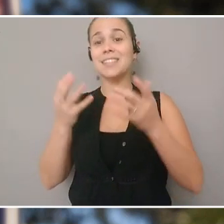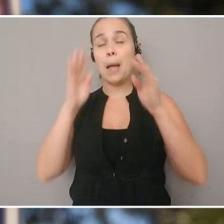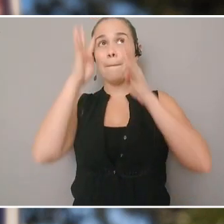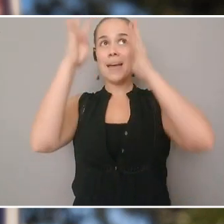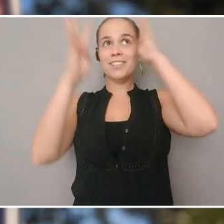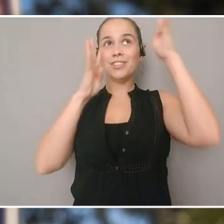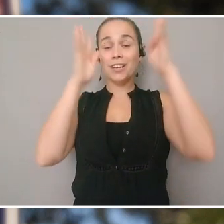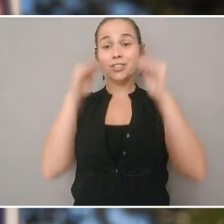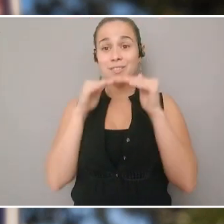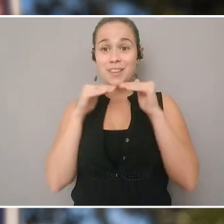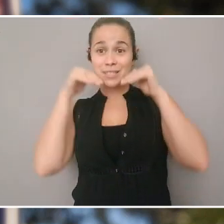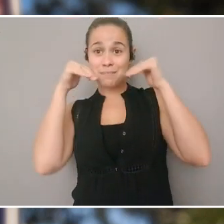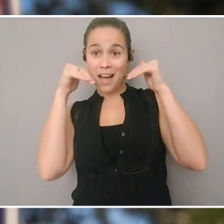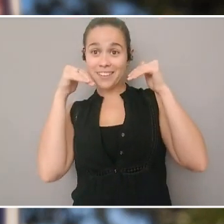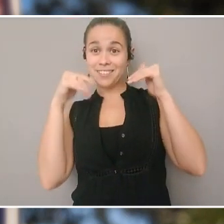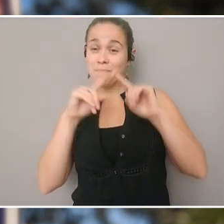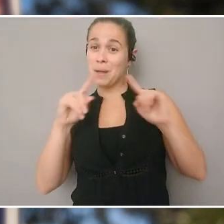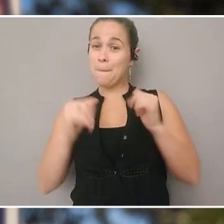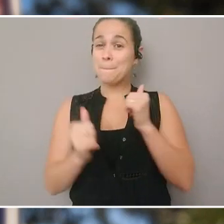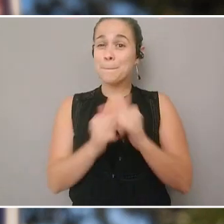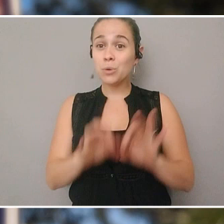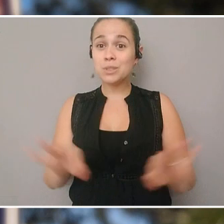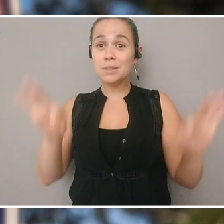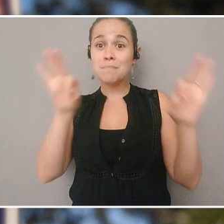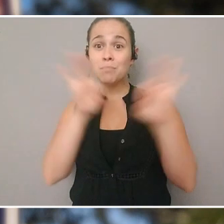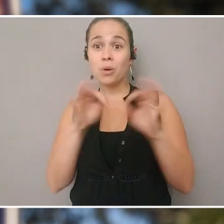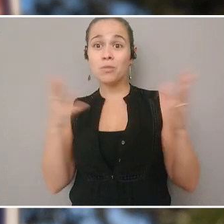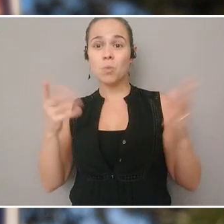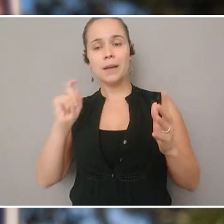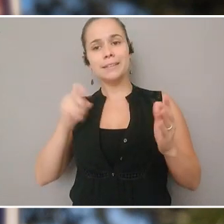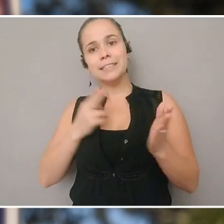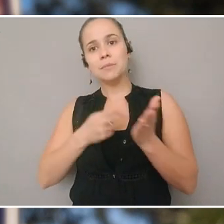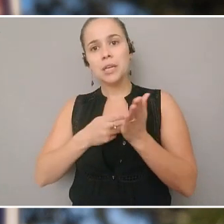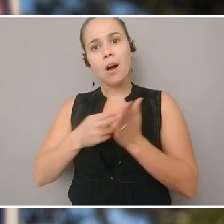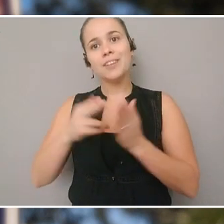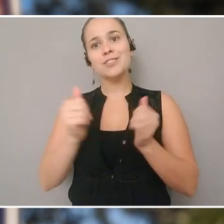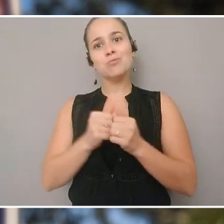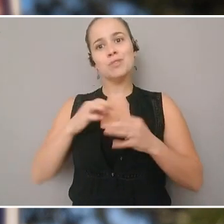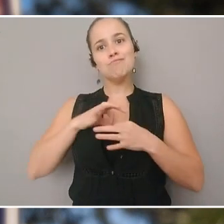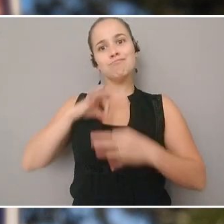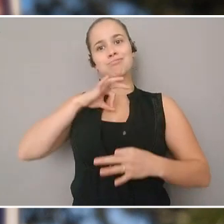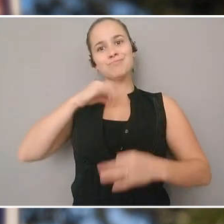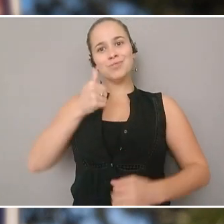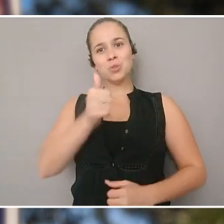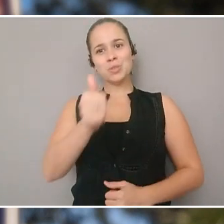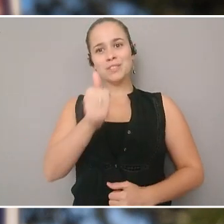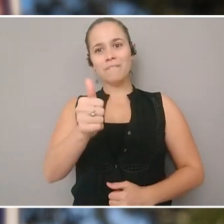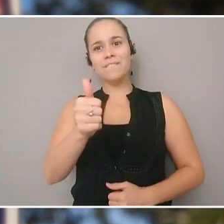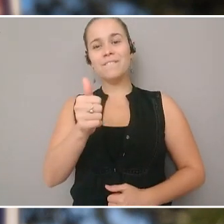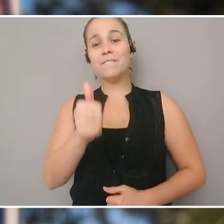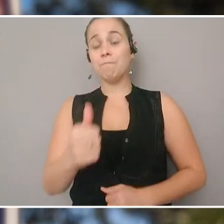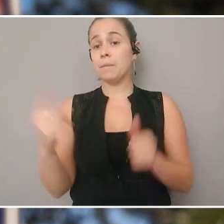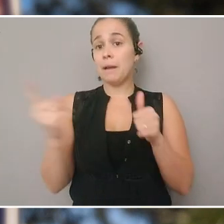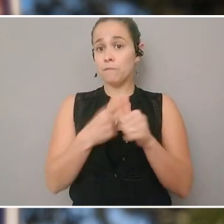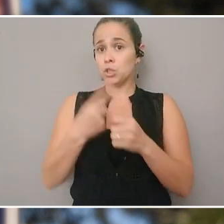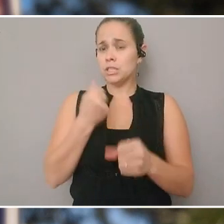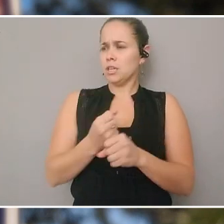y la clave más importante es ser uno mismo. Después de mi primer año, descubri